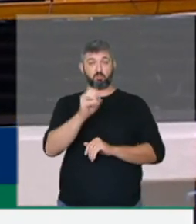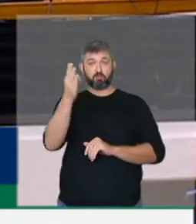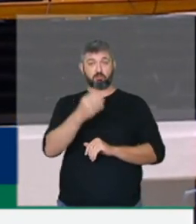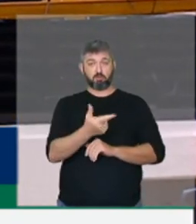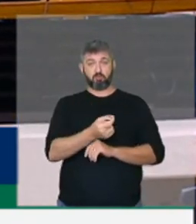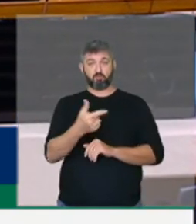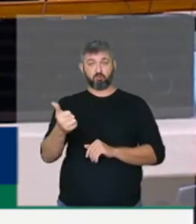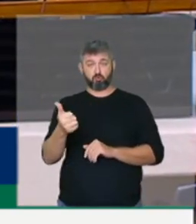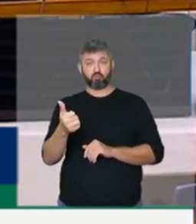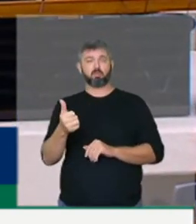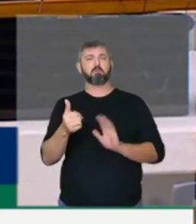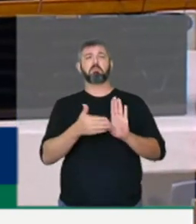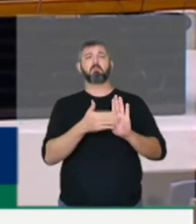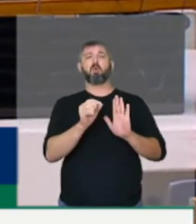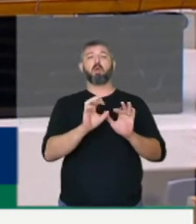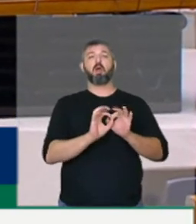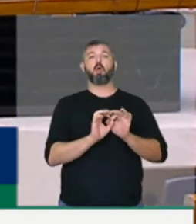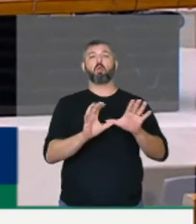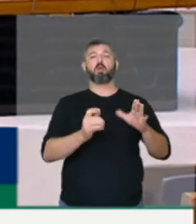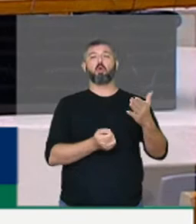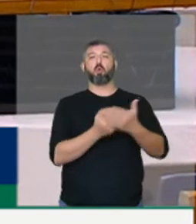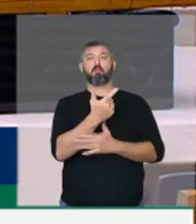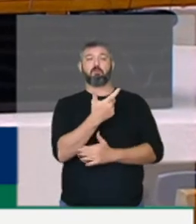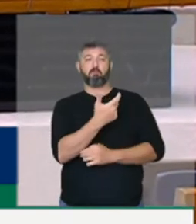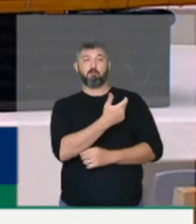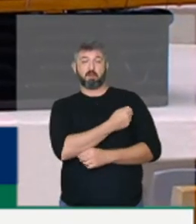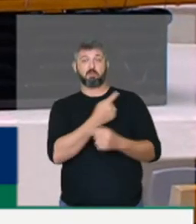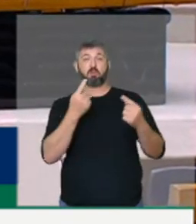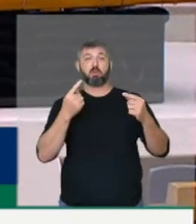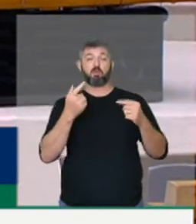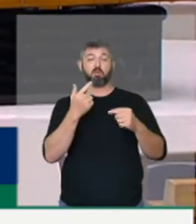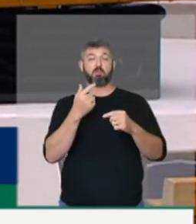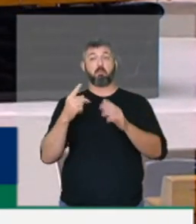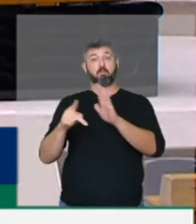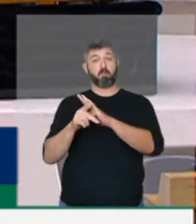VOTAÇÃO DO PROJETO DE LEI 948/2021 ESSA PROPOSTA AUTORIZA COMPRA DE VACINAS CONTRA COVID POR EMPRESAS.